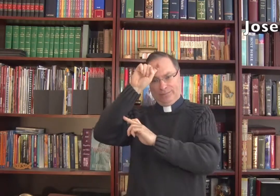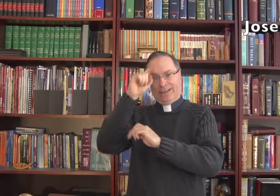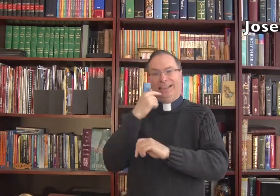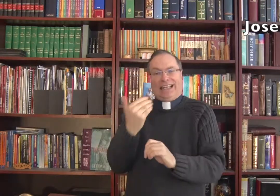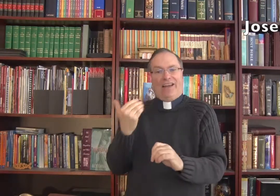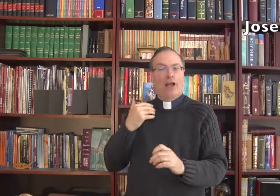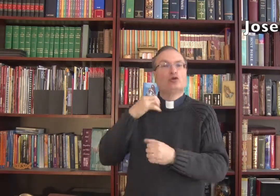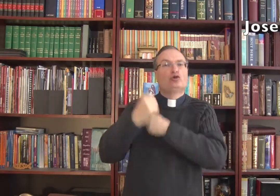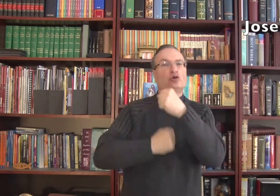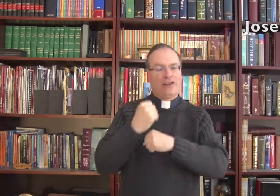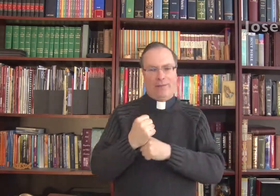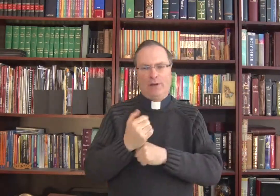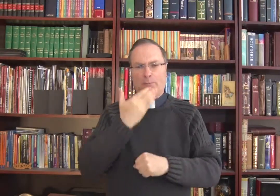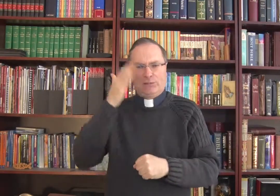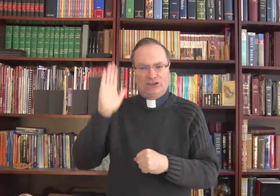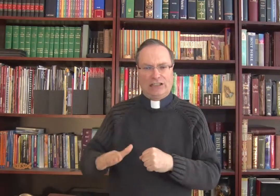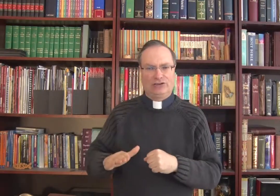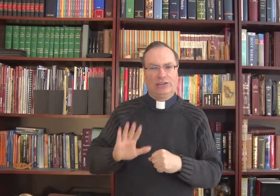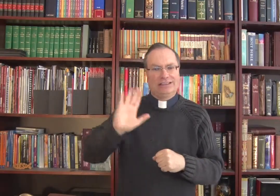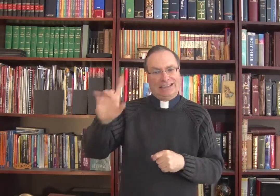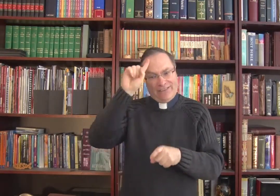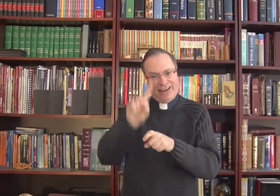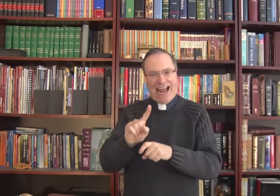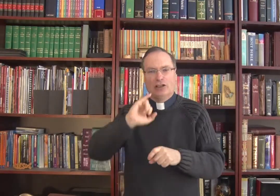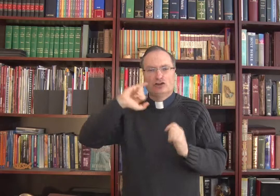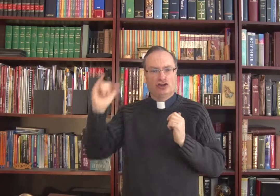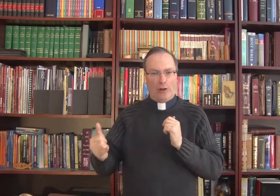qui avait souffert de la méchanceté de ses frères jaloux,